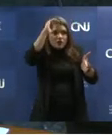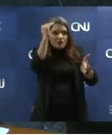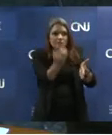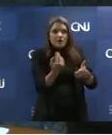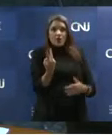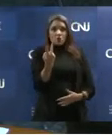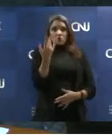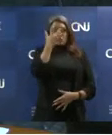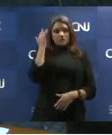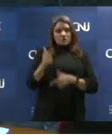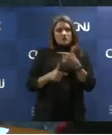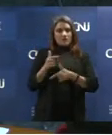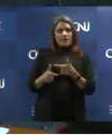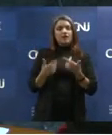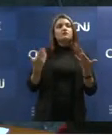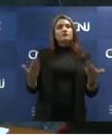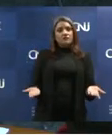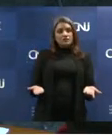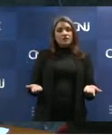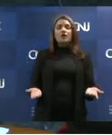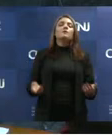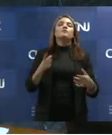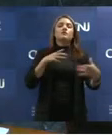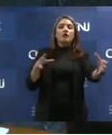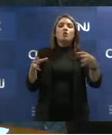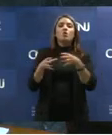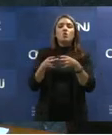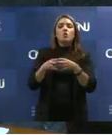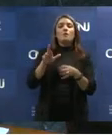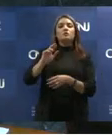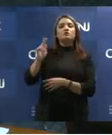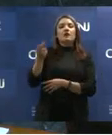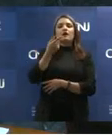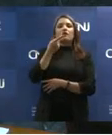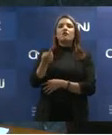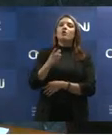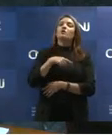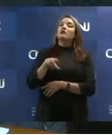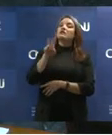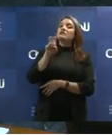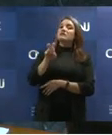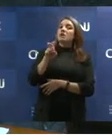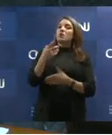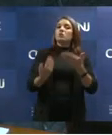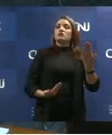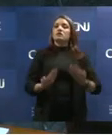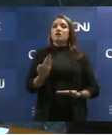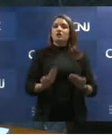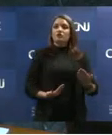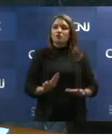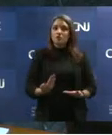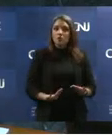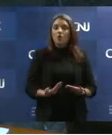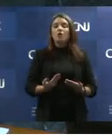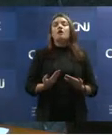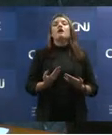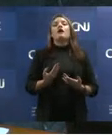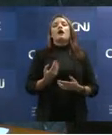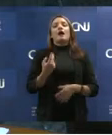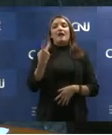Divisão de Recursos Humanos que a Vara contava com cinco servidores e a divisão incumbiu mais dois servidores, além de seis estagiários.